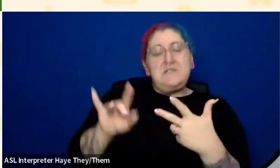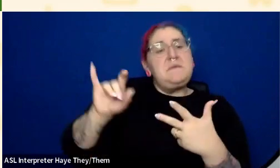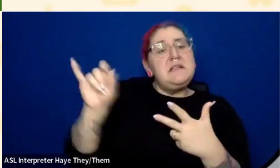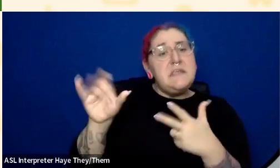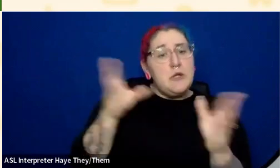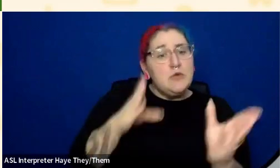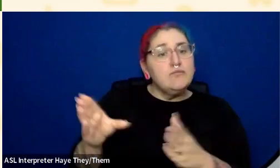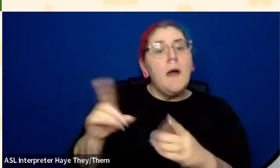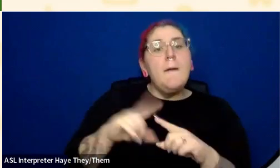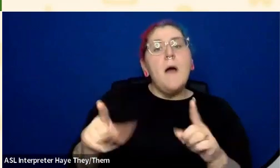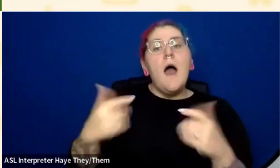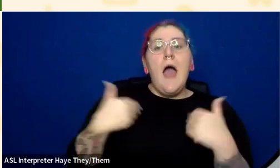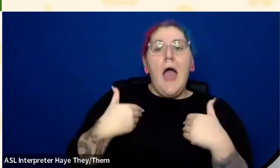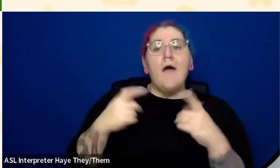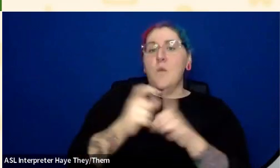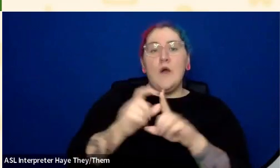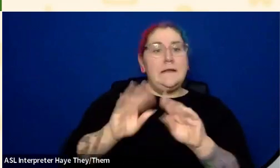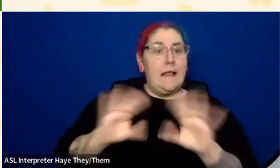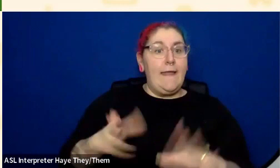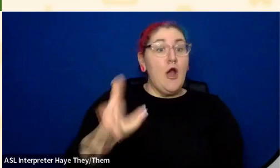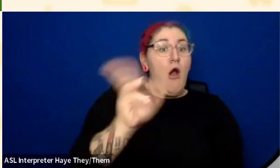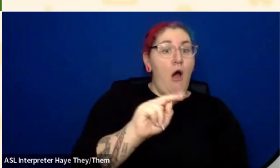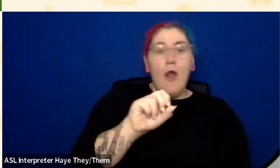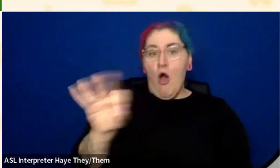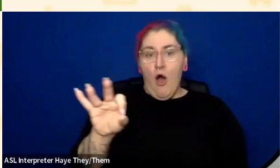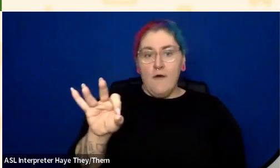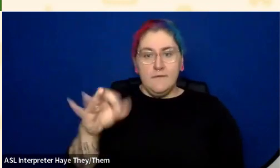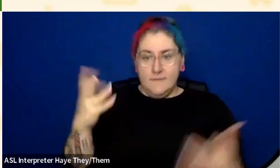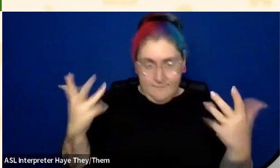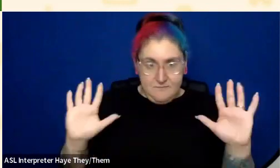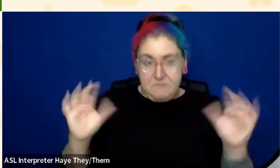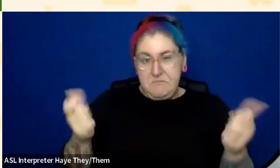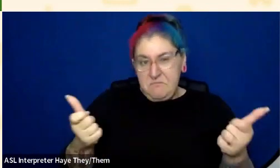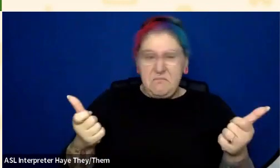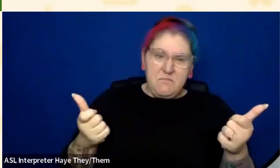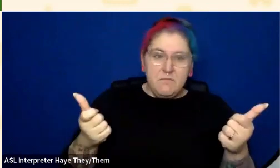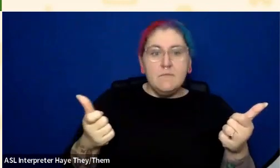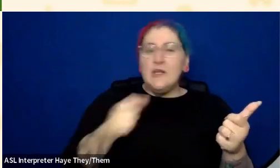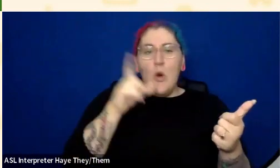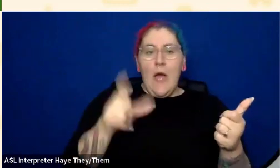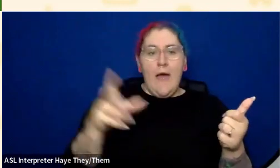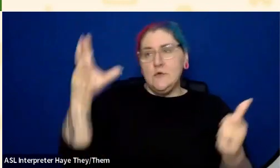para indicar adicionalmente cuál es el que está realmente encendido o apagado para que no tengas que adivinar.